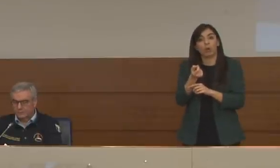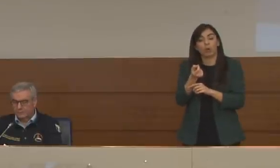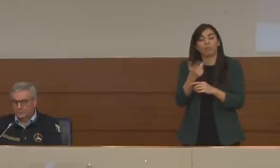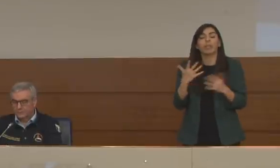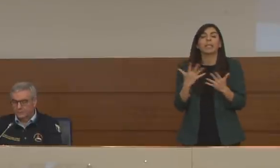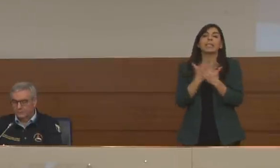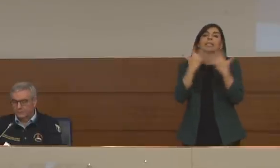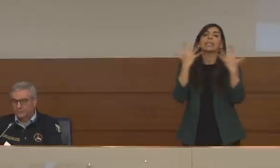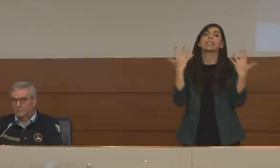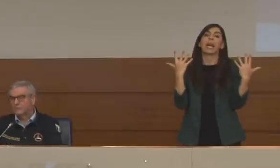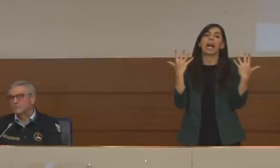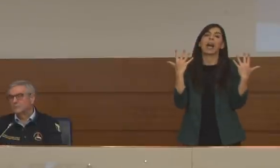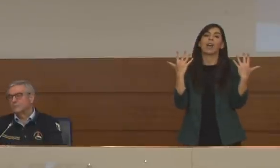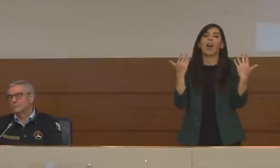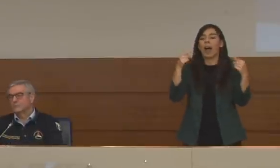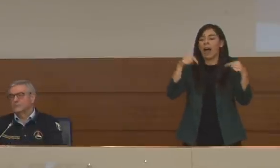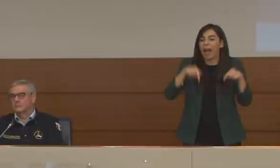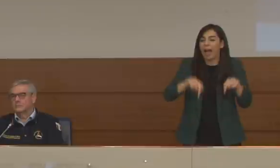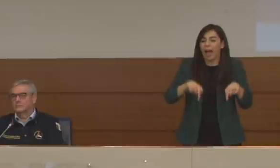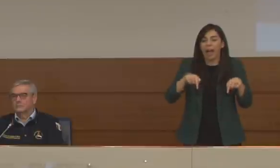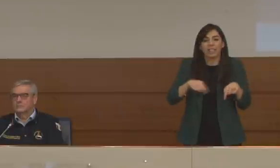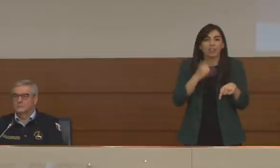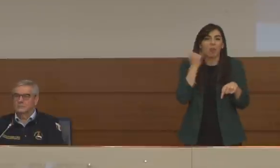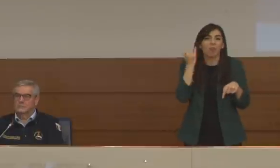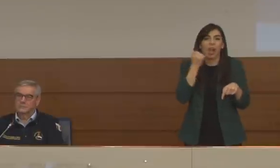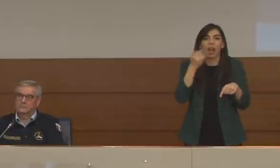E' chiaro che con il senno di poi, diciamo, è tutto più facile.